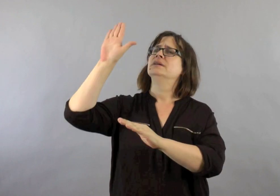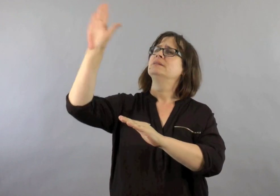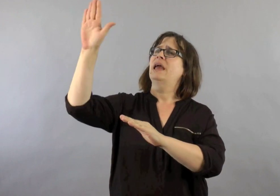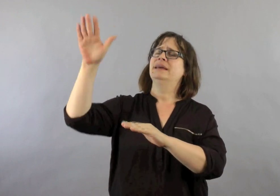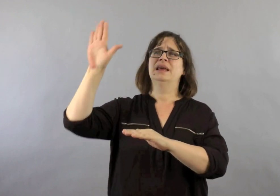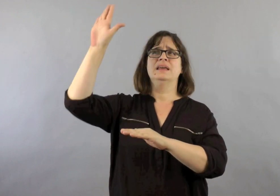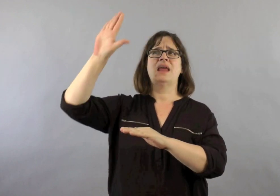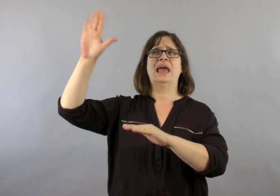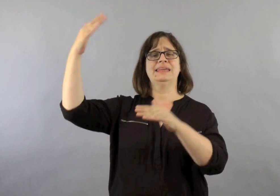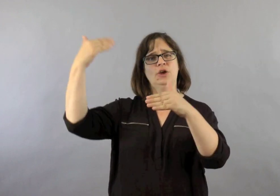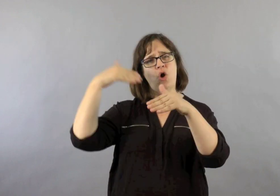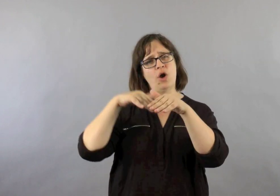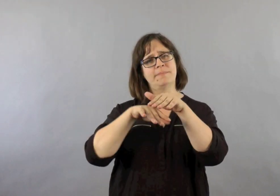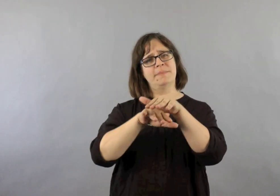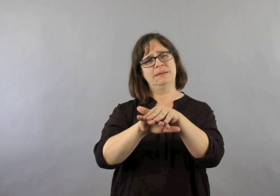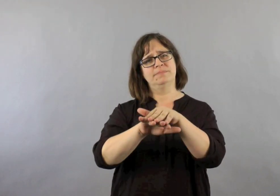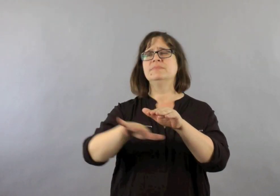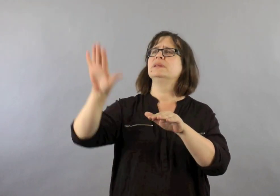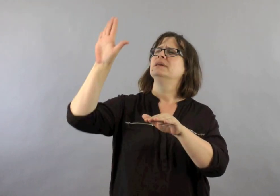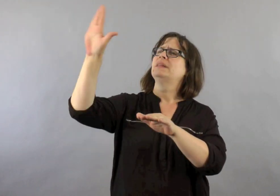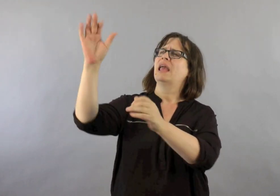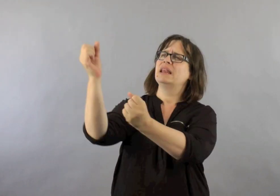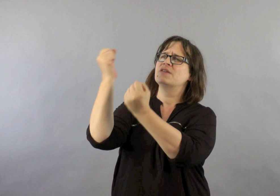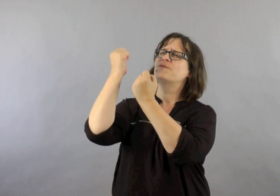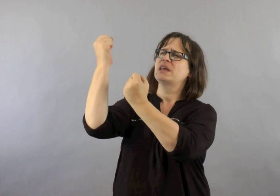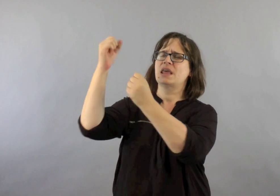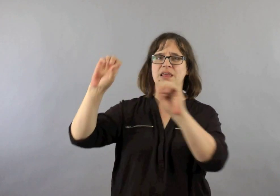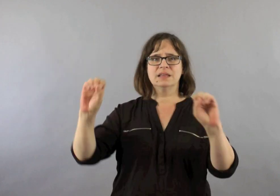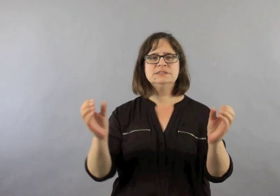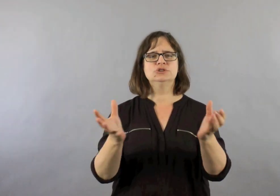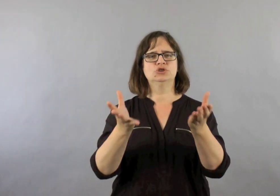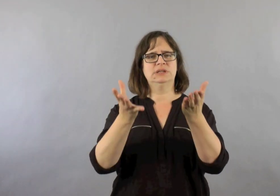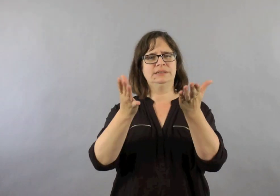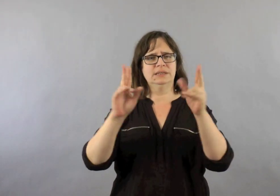dein Reich komme dein Wille geschehe